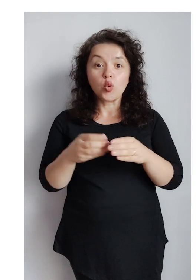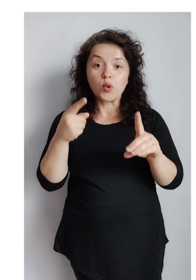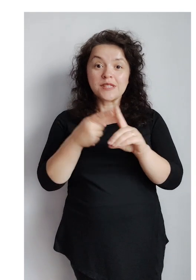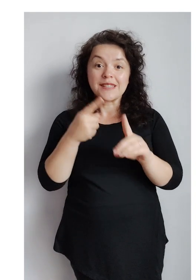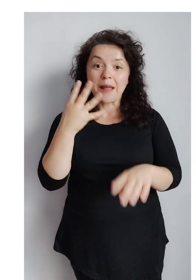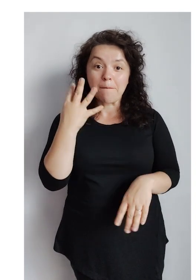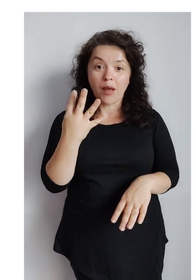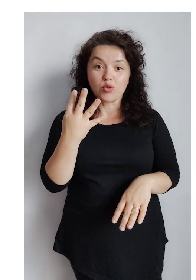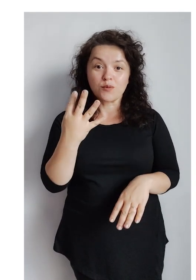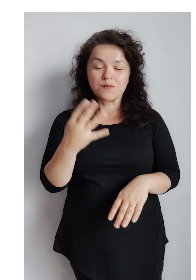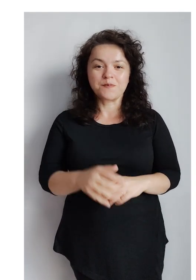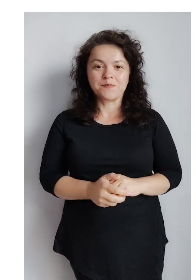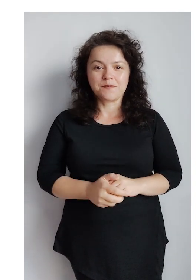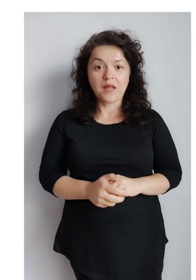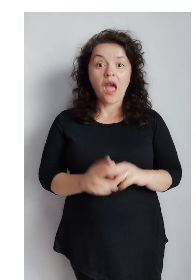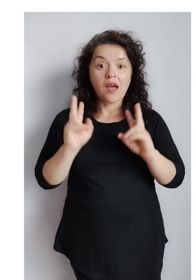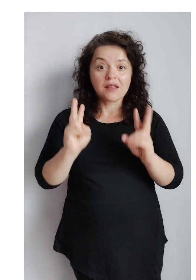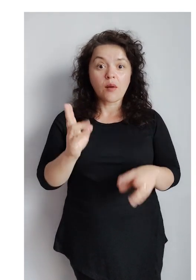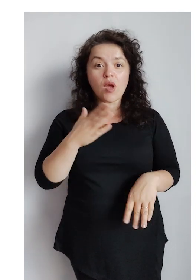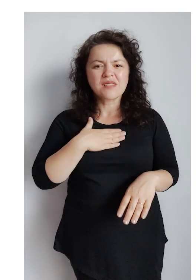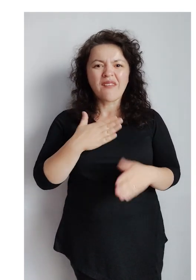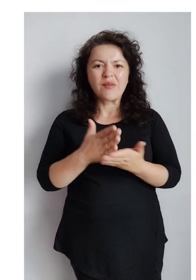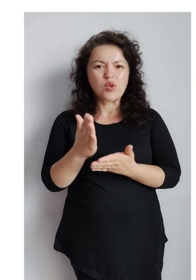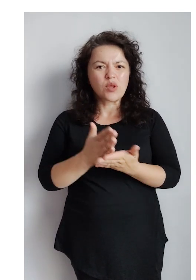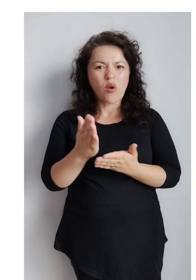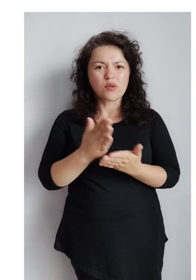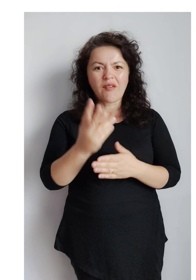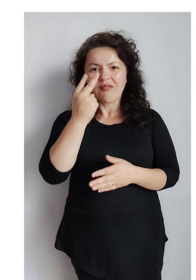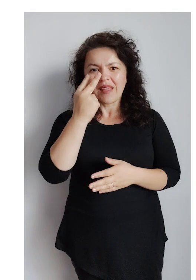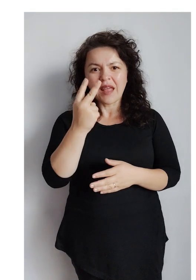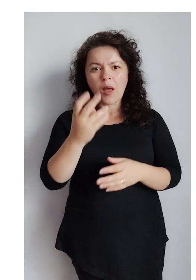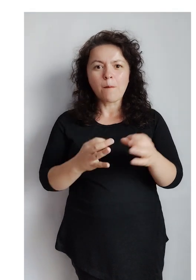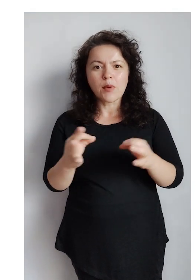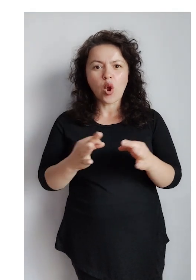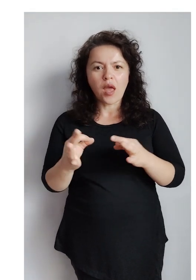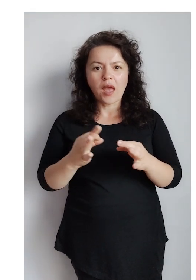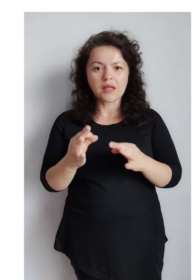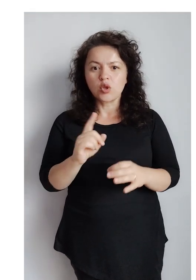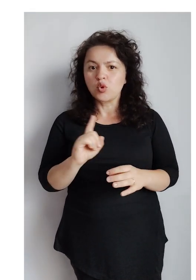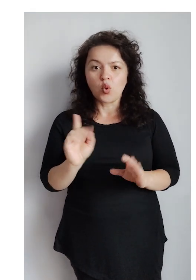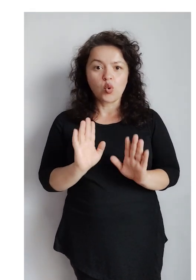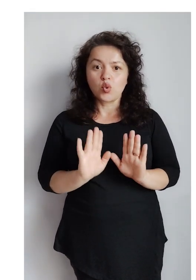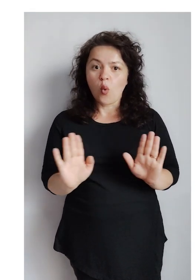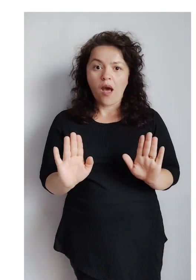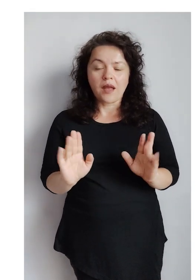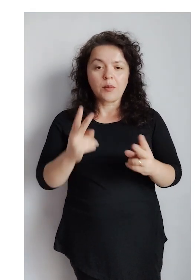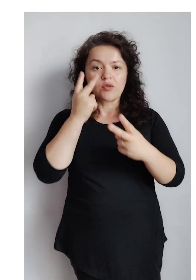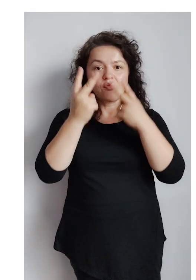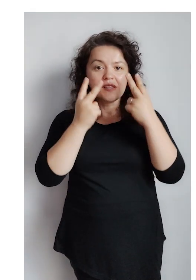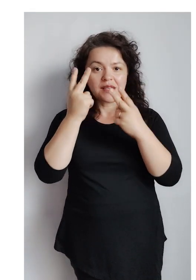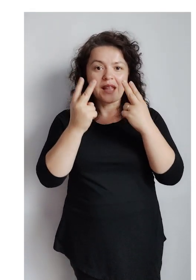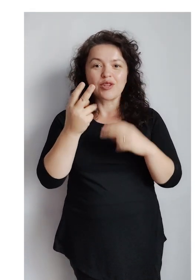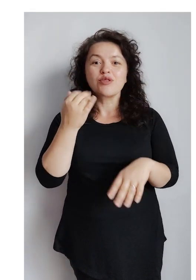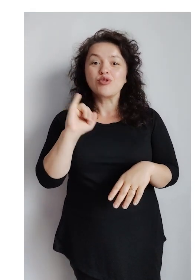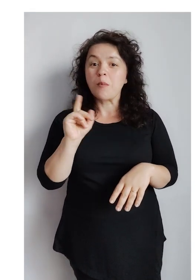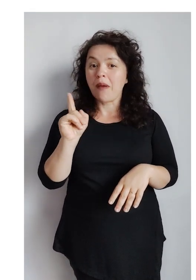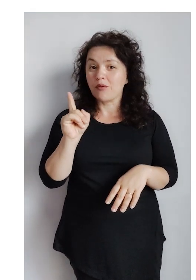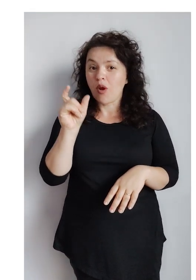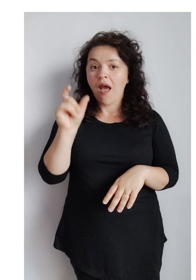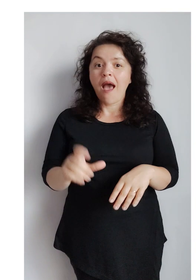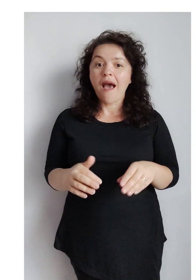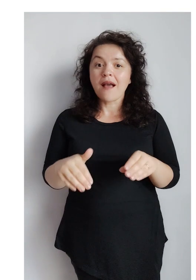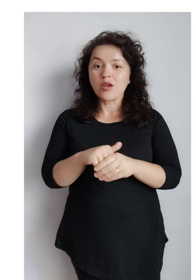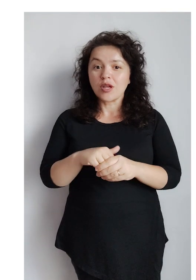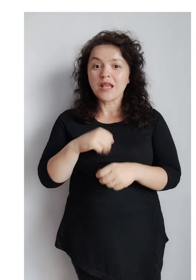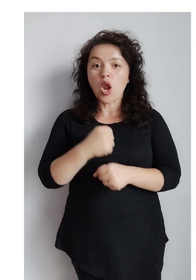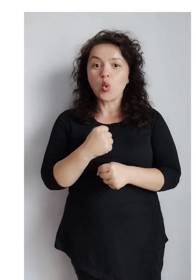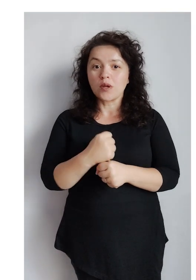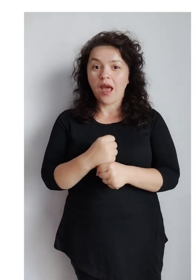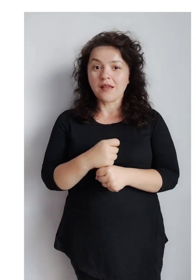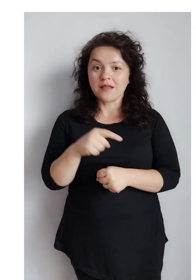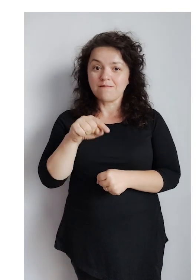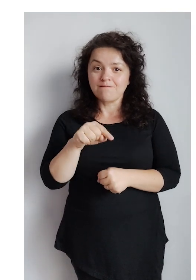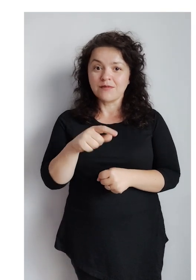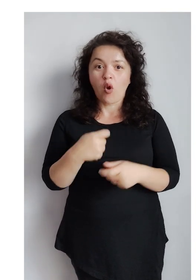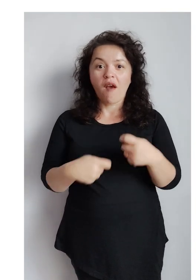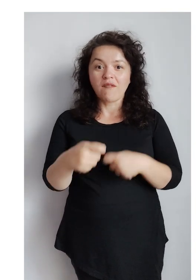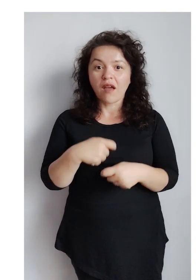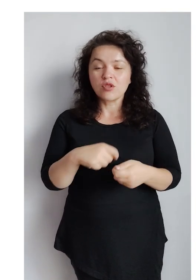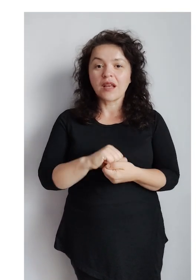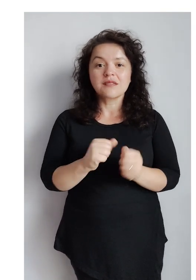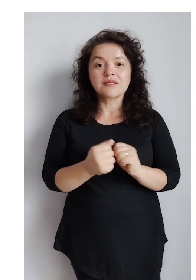Ar trebui să avem întotdeauna în vedere că proiectăm nu numai pentru vizitatori, ci și pentru angajații care lucrează dintr-o afacere sau autoritate